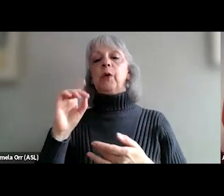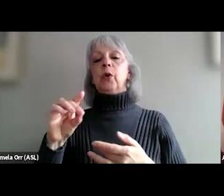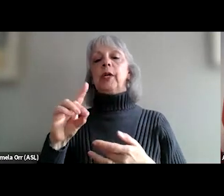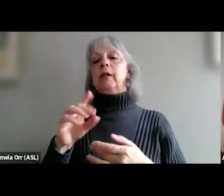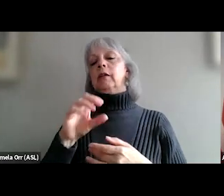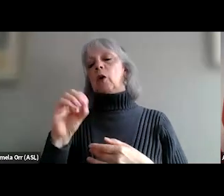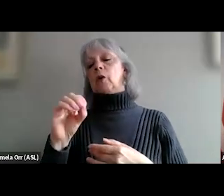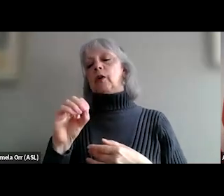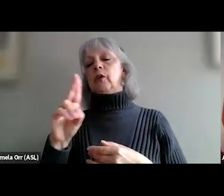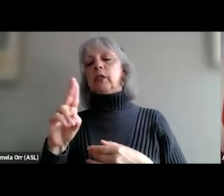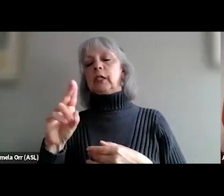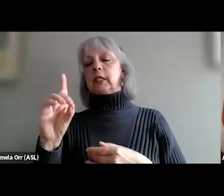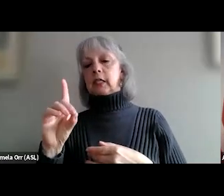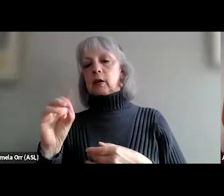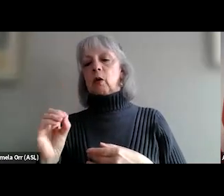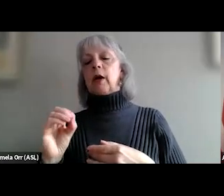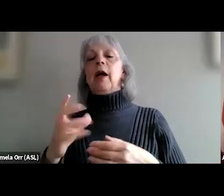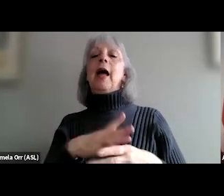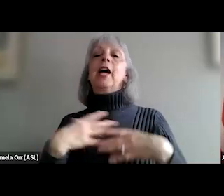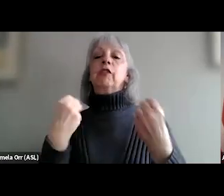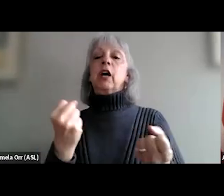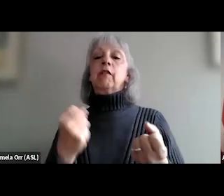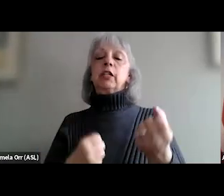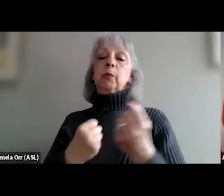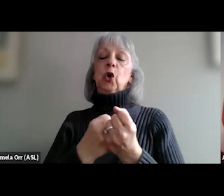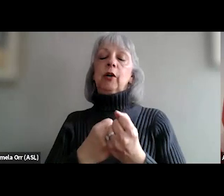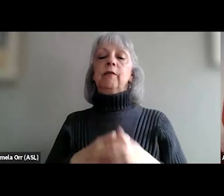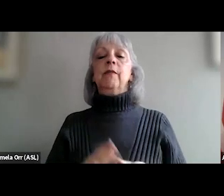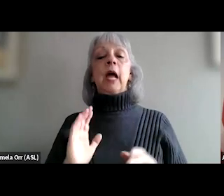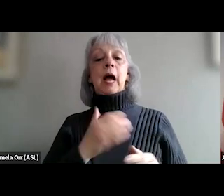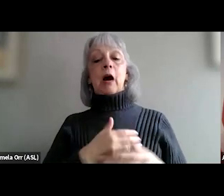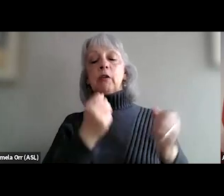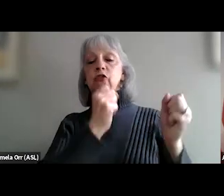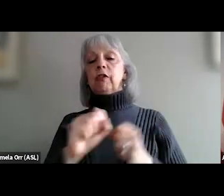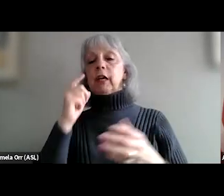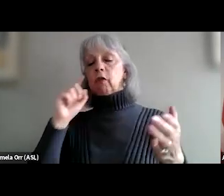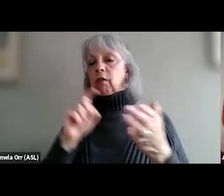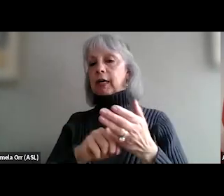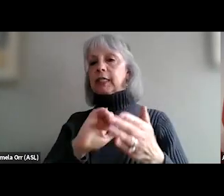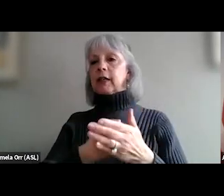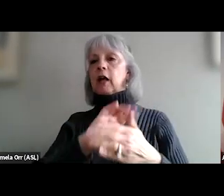y apoyo para la recuperación. Nuestra estrategia reconoce que el proceso completo